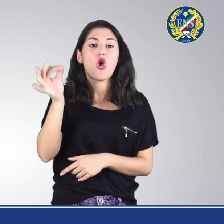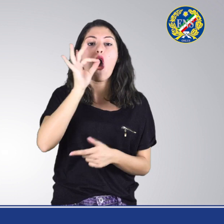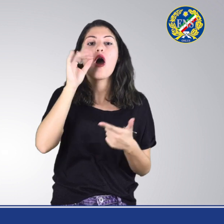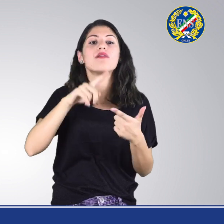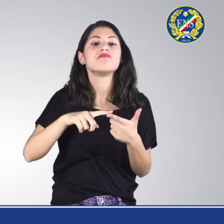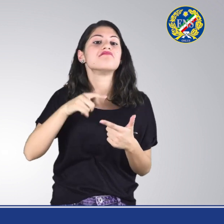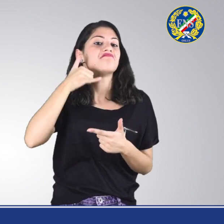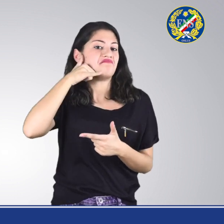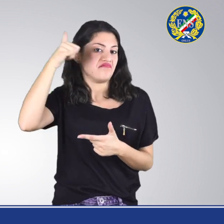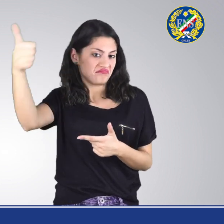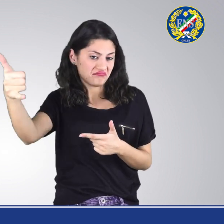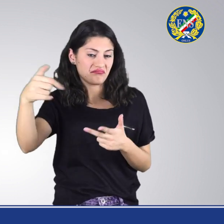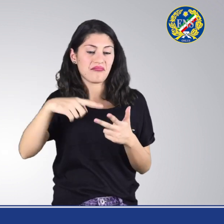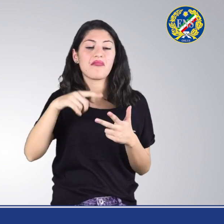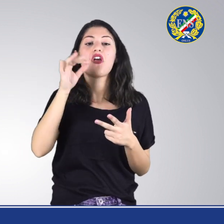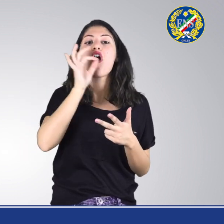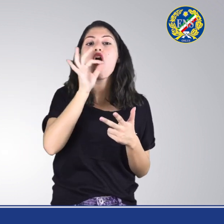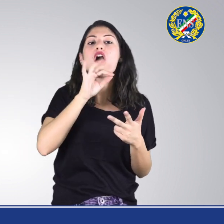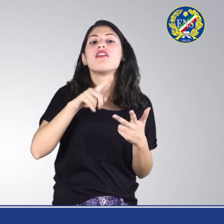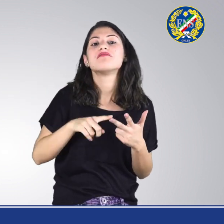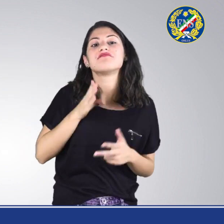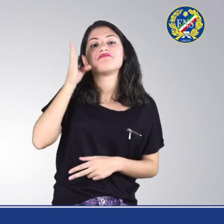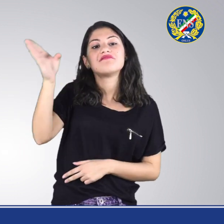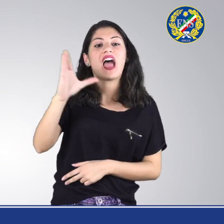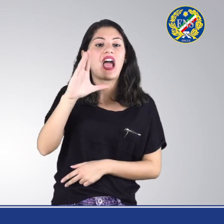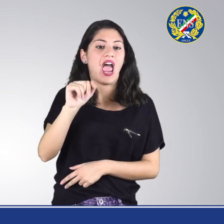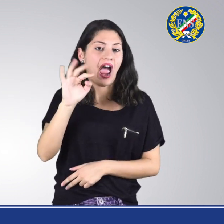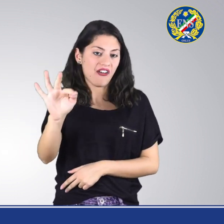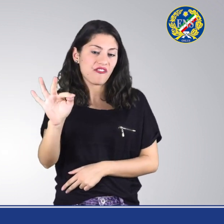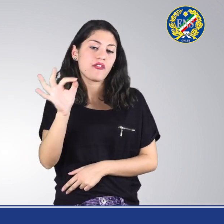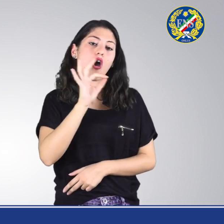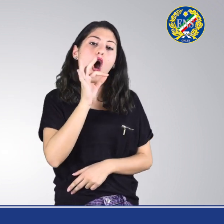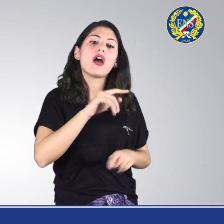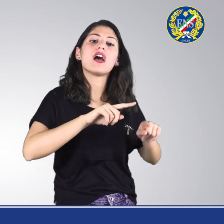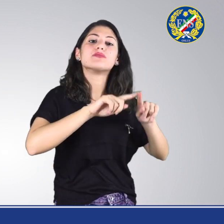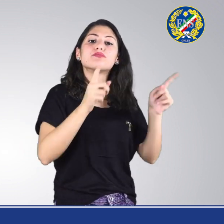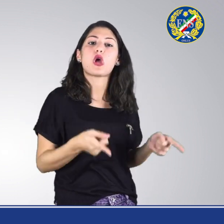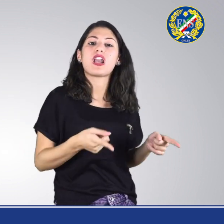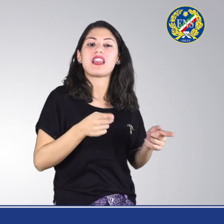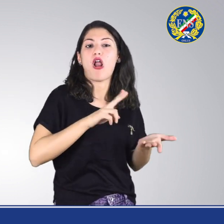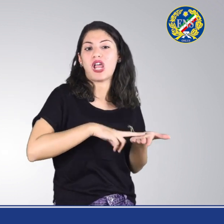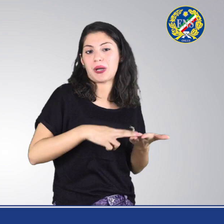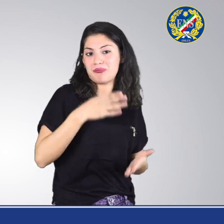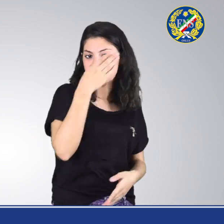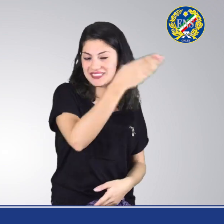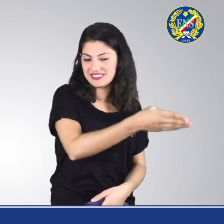Contact center o al CAF o allo sportello INPS